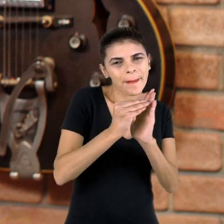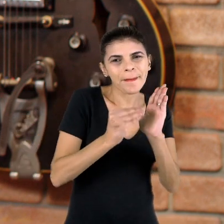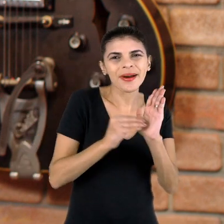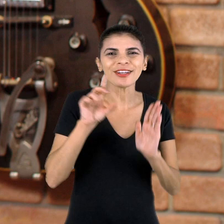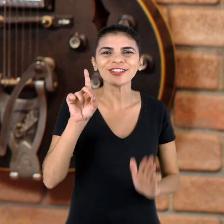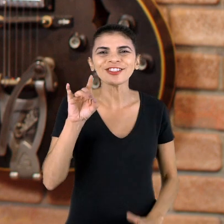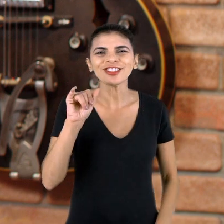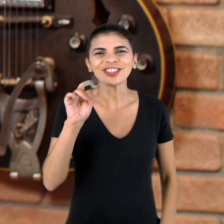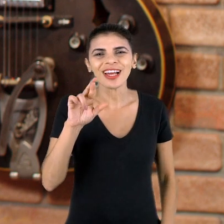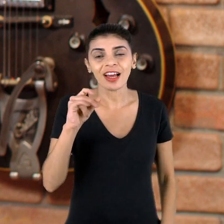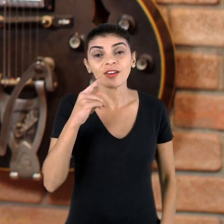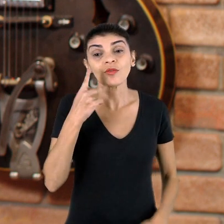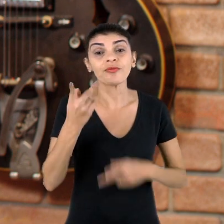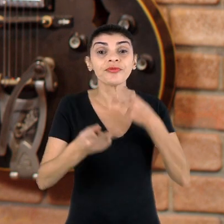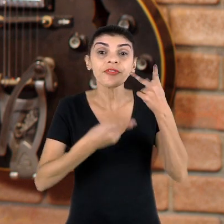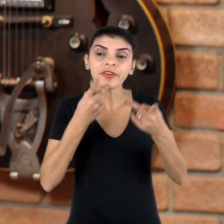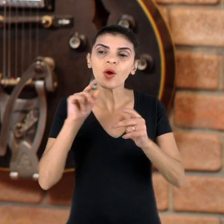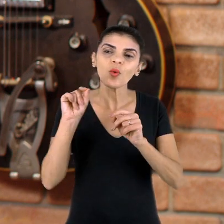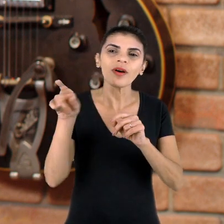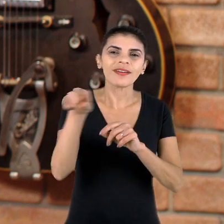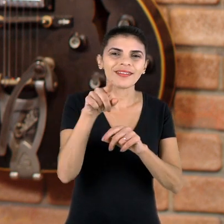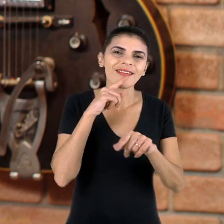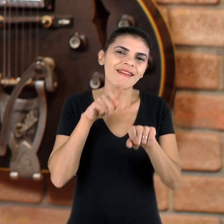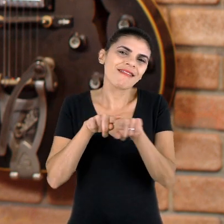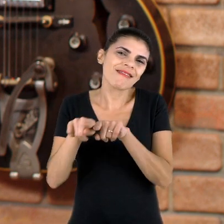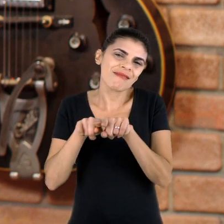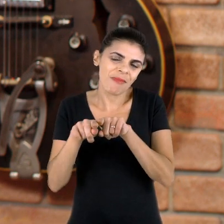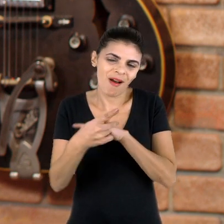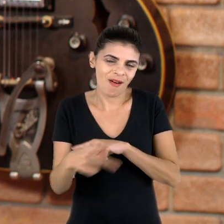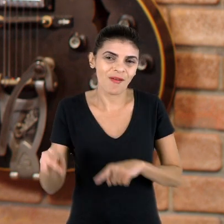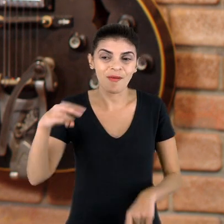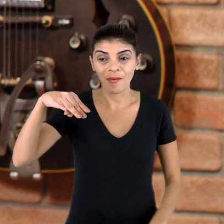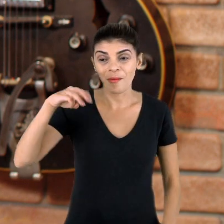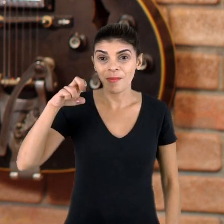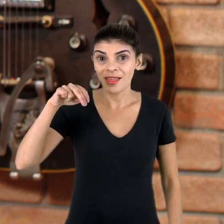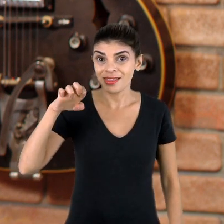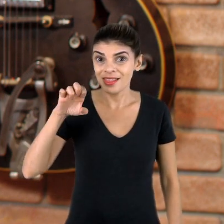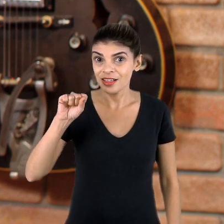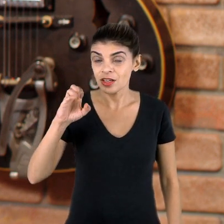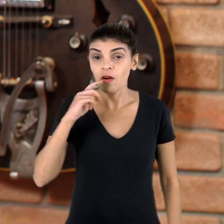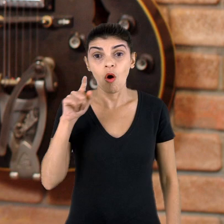falando pros irmãos do Menescal: "Gente, cuida do Betinho.